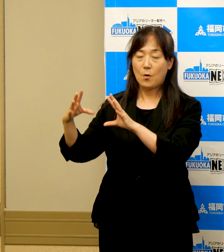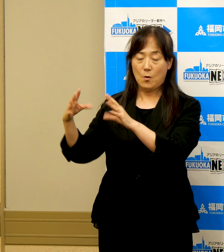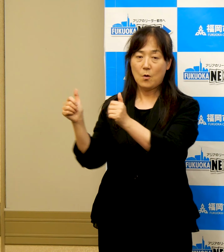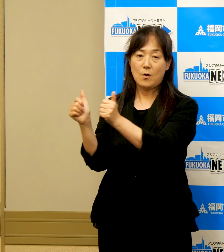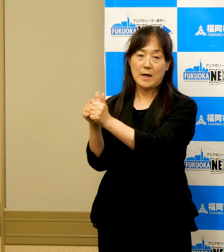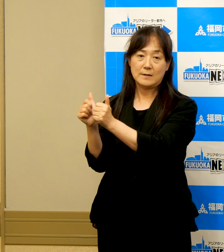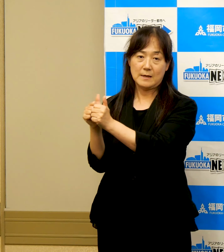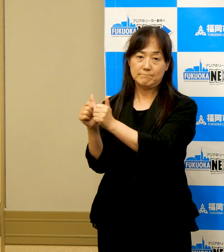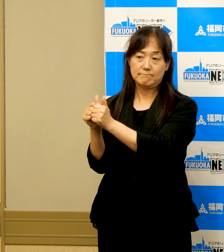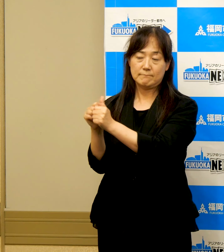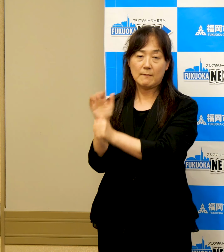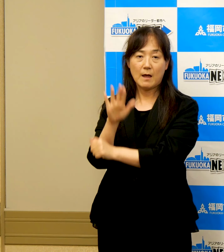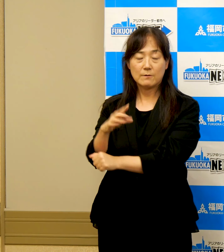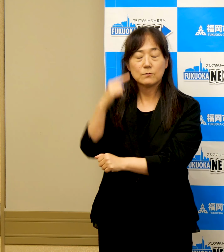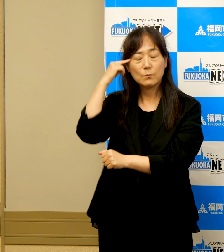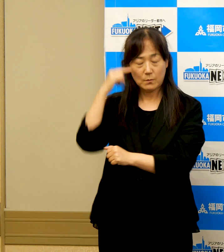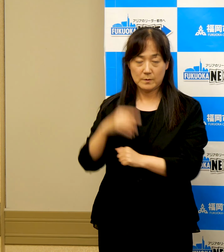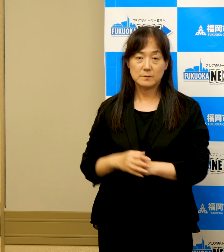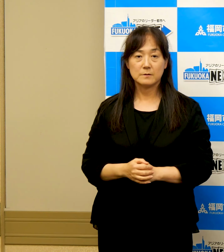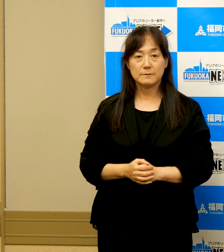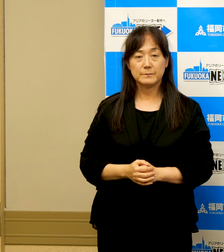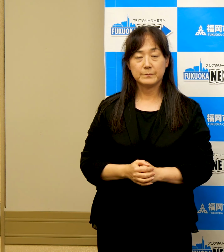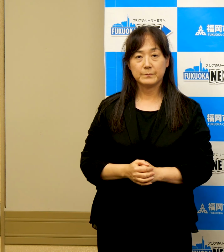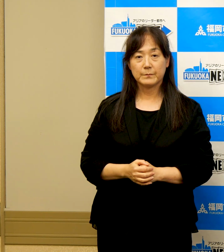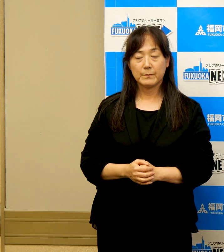案内が行くと思います